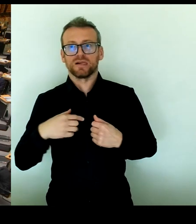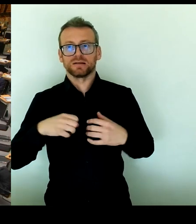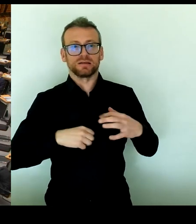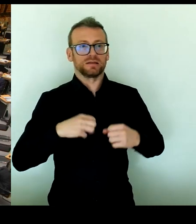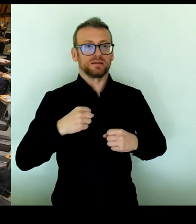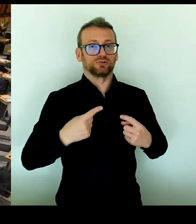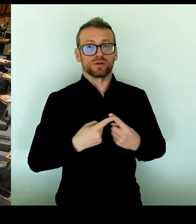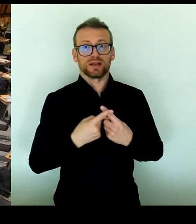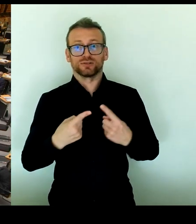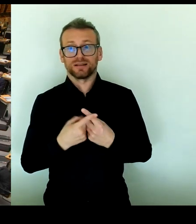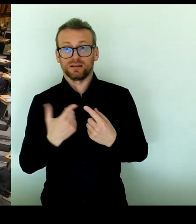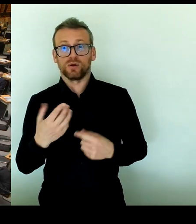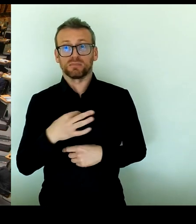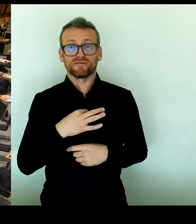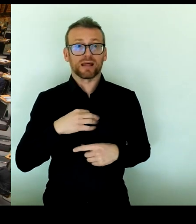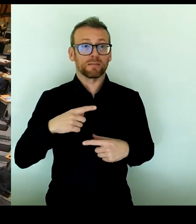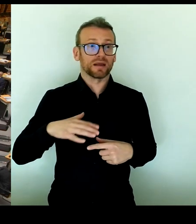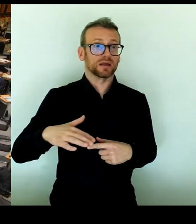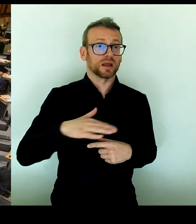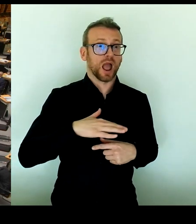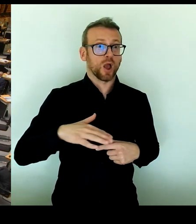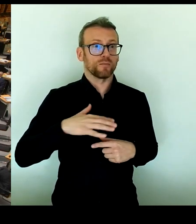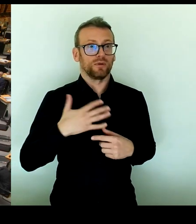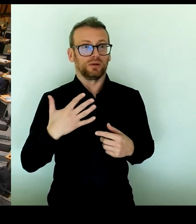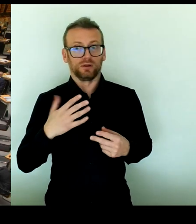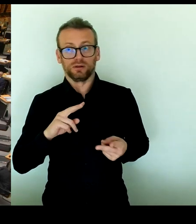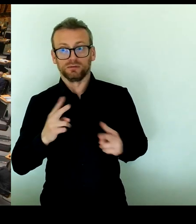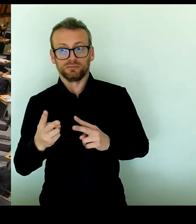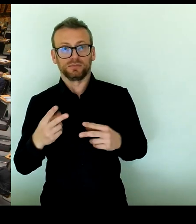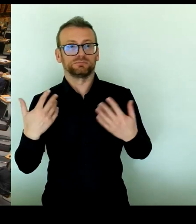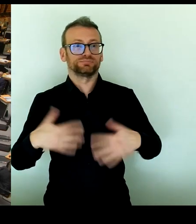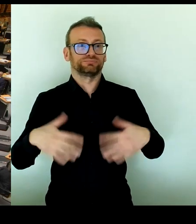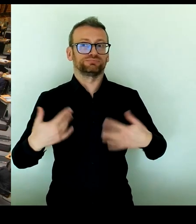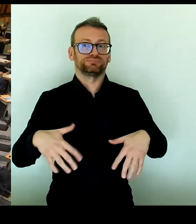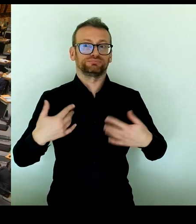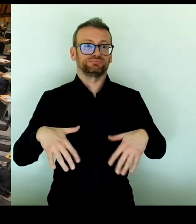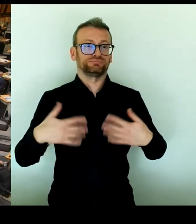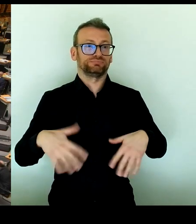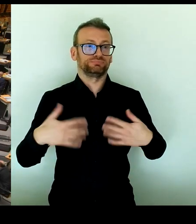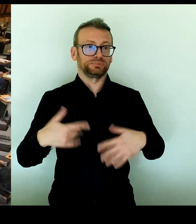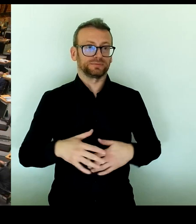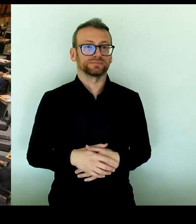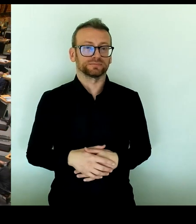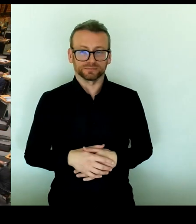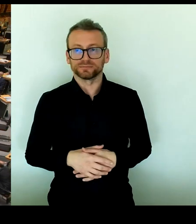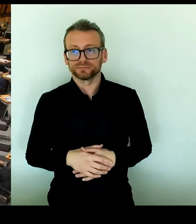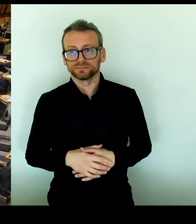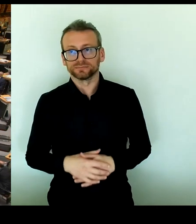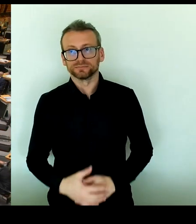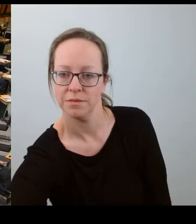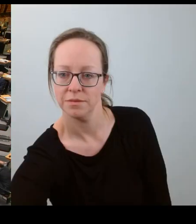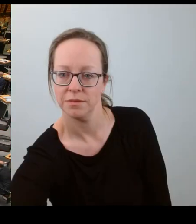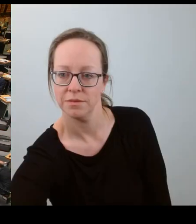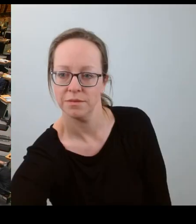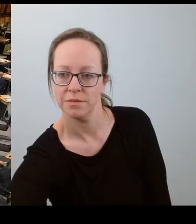Frau Präsidentin, liebe Kolleginnen und Kollegen! Meiner Fraktion, der SPD Fraktion, sind die kleinen Garten